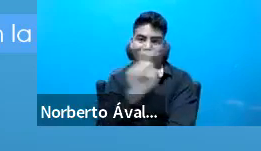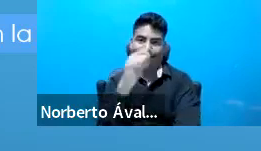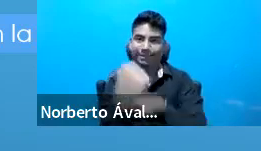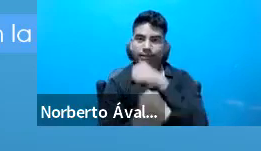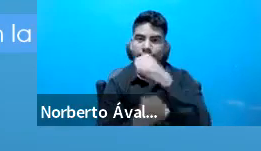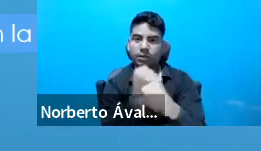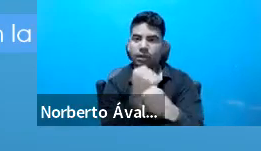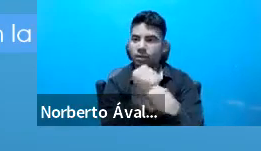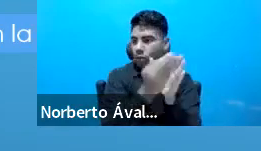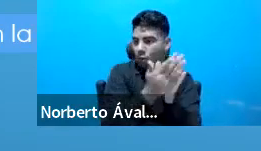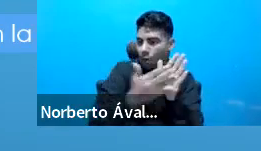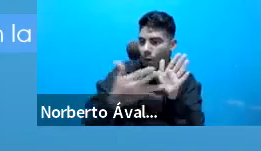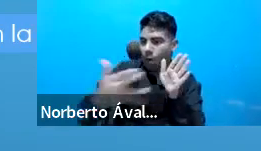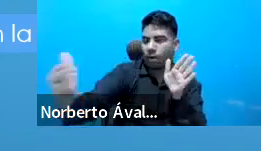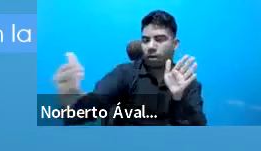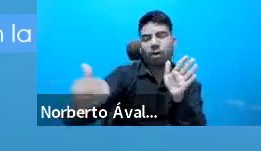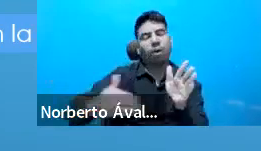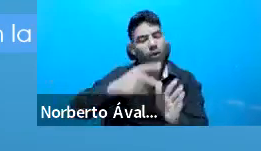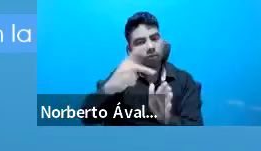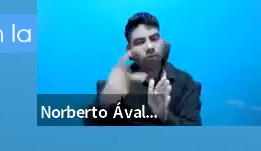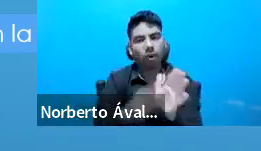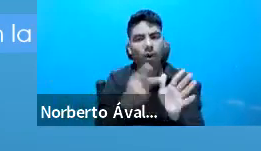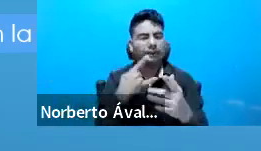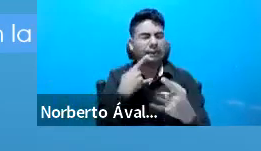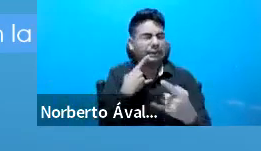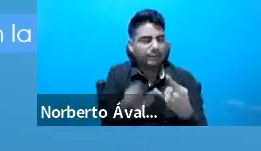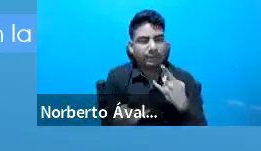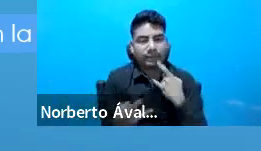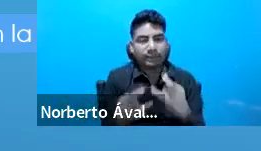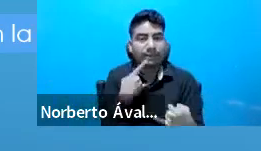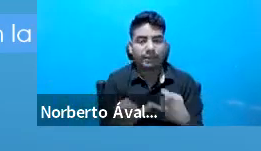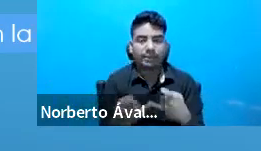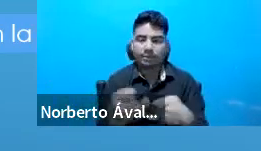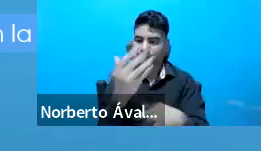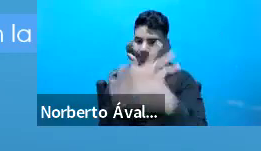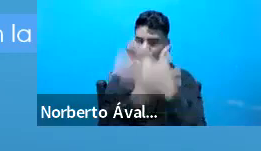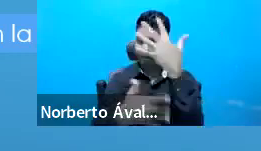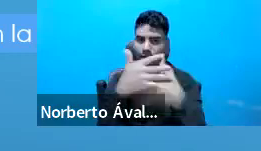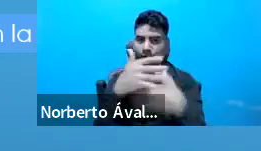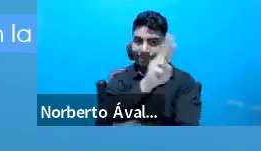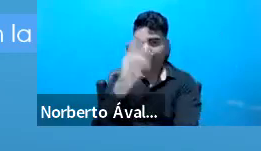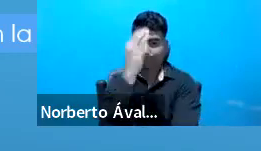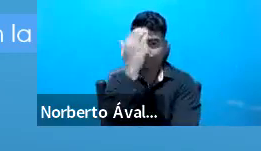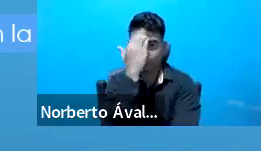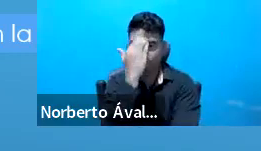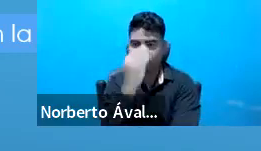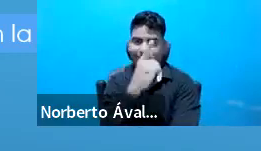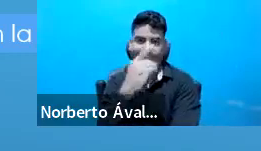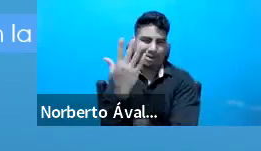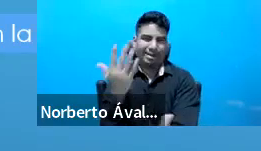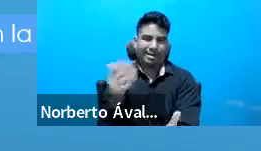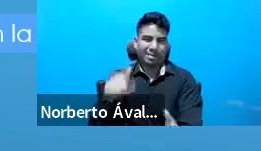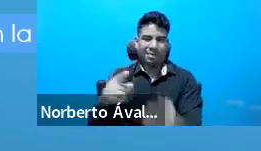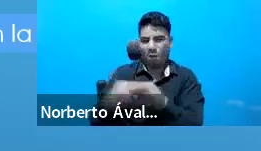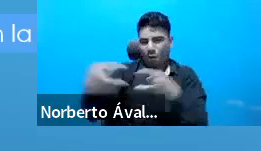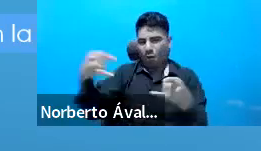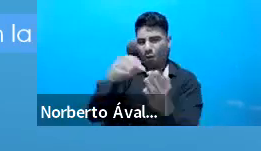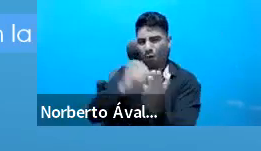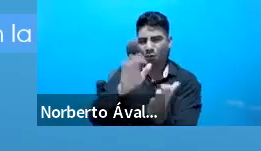hasta que nuevamente. empezó En la En 1 de los hitos más